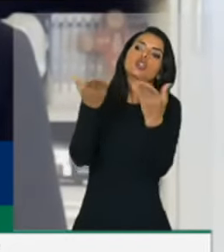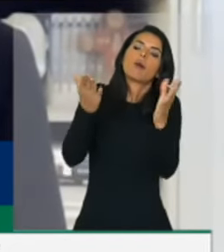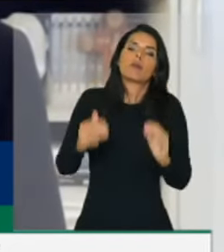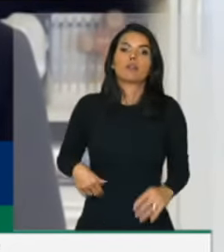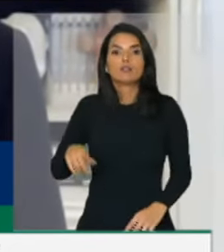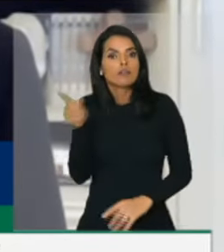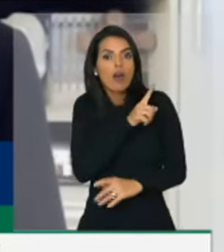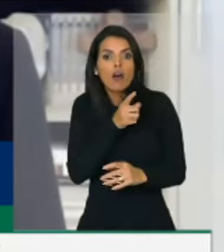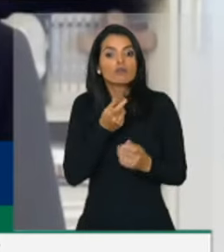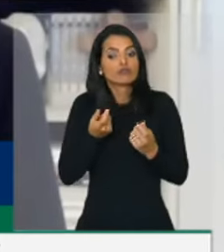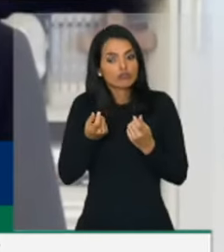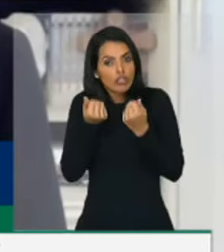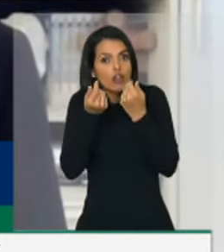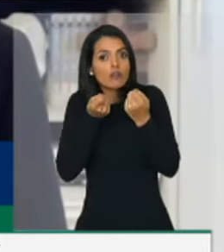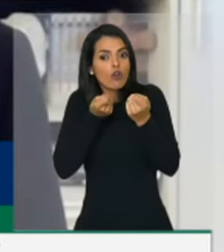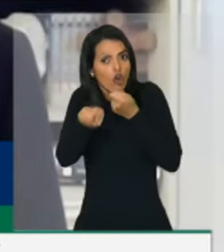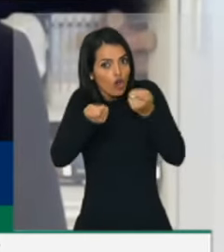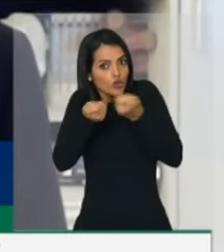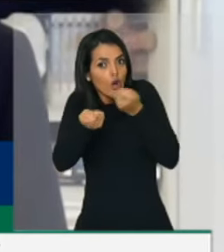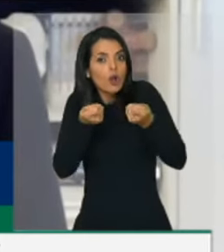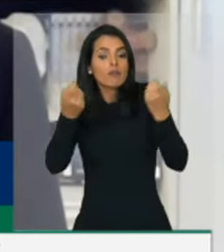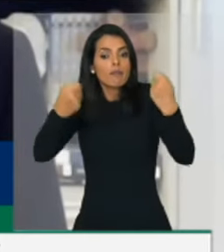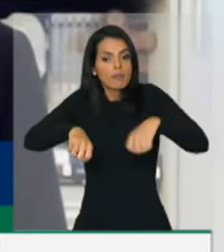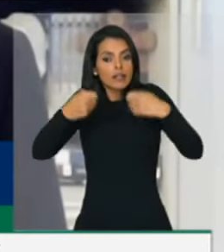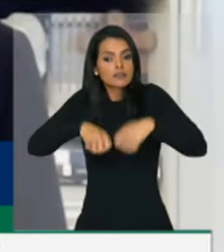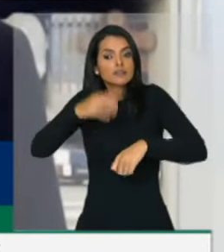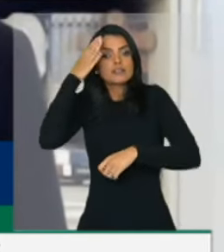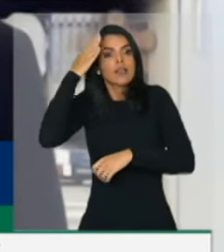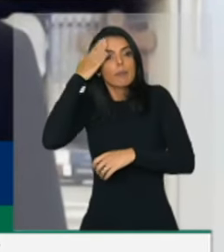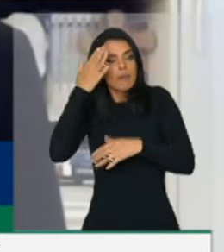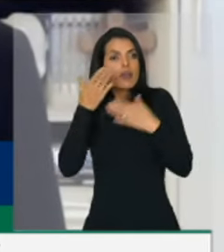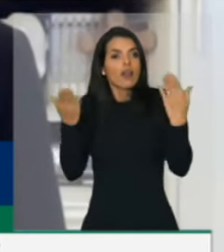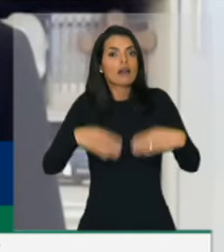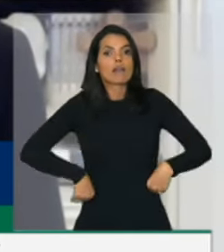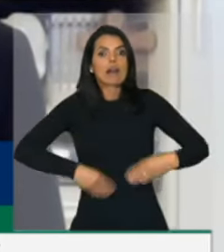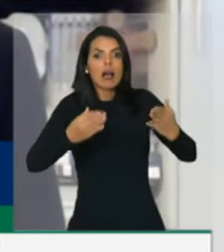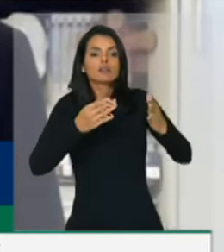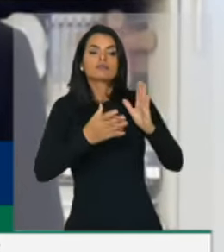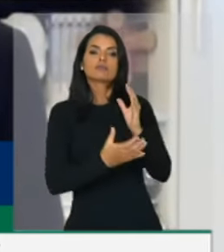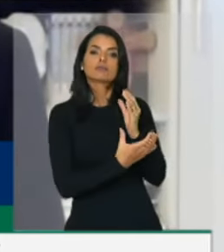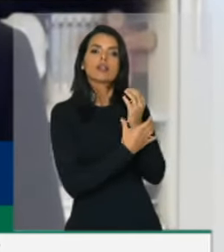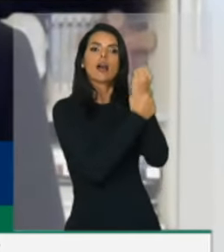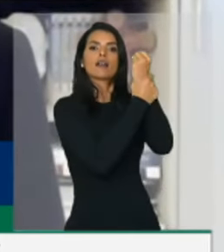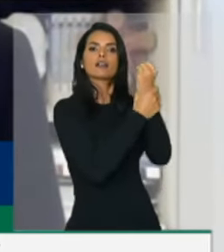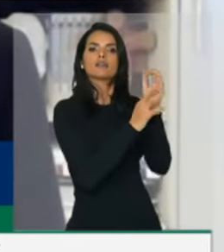NECESSÁRIO QUE A GENTE GARANTA QUE O PARÂMETRO QUE VAI SER ANOTADO PARA O FINANCIAMENTO DESSA INICIATIVA SEJA COM BASE EM CRITÉRIOS E